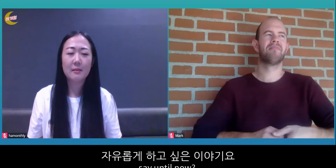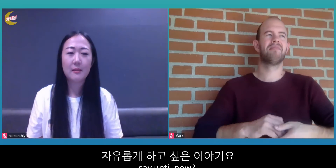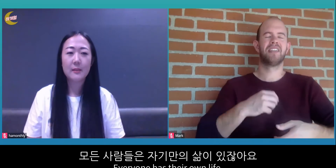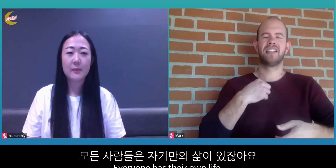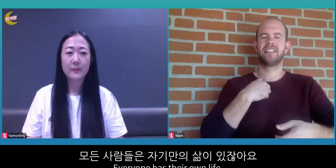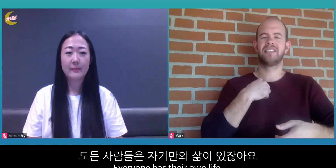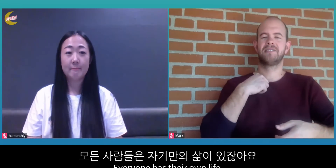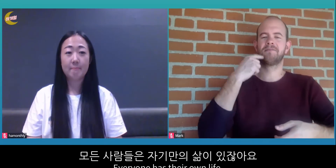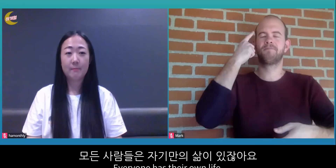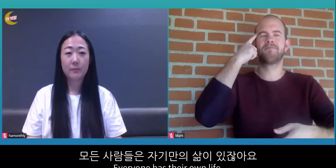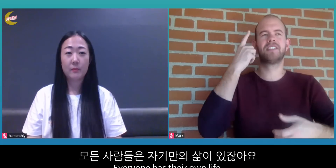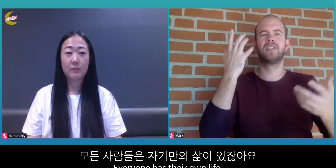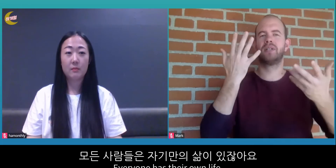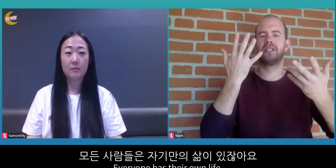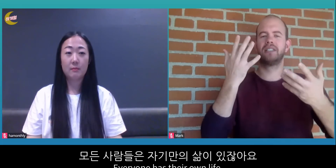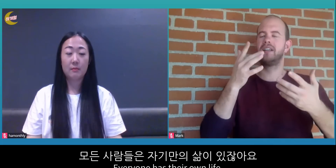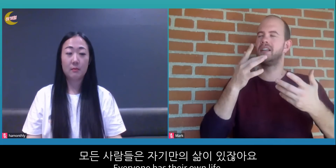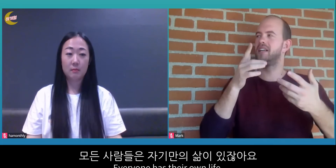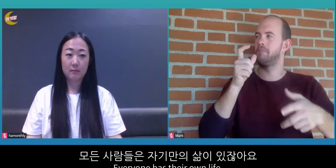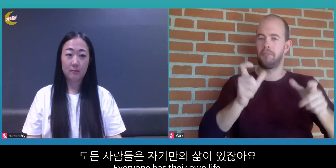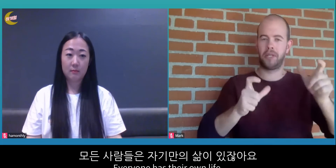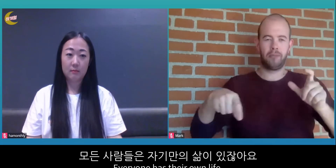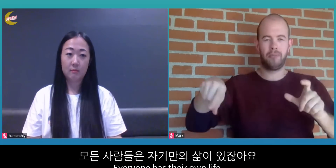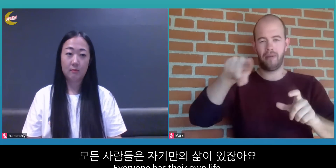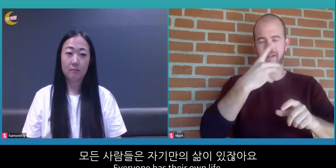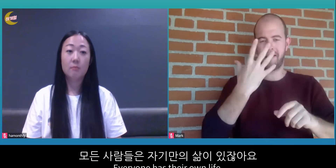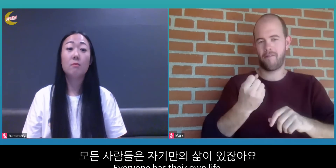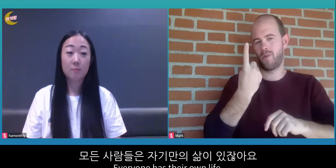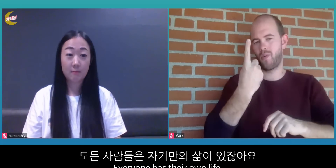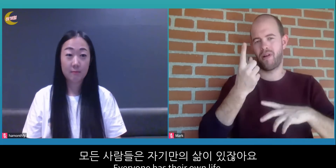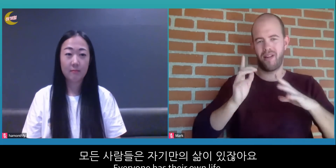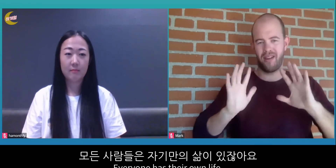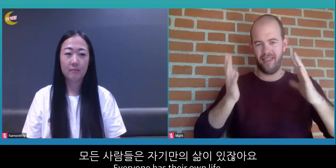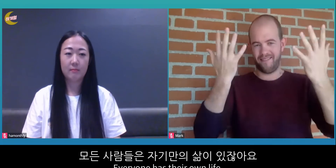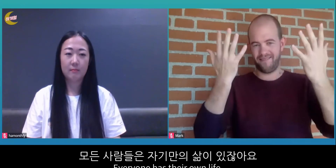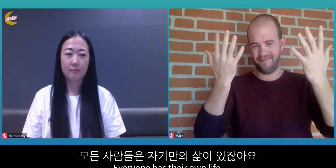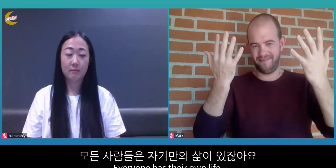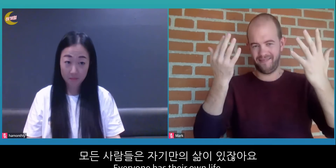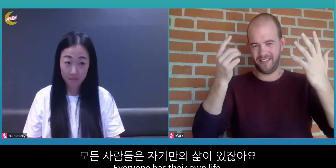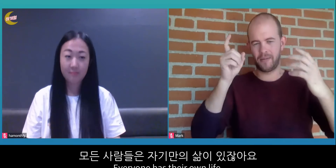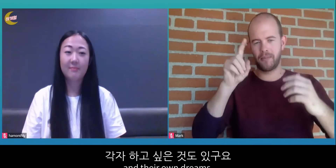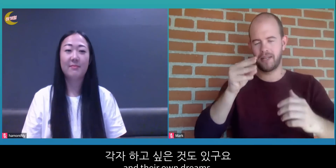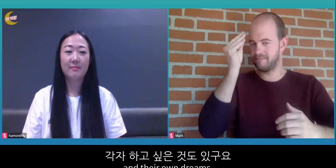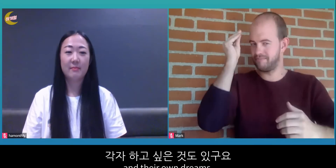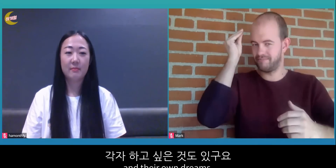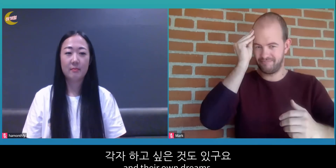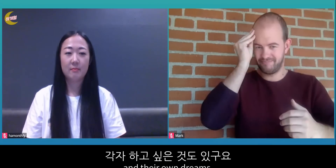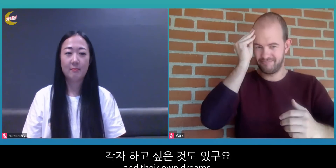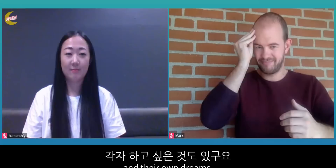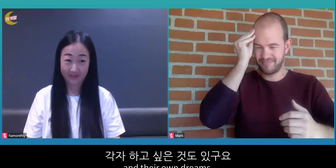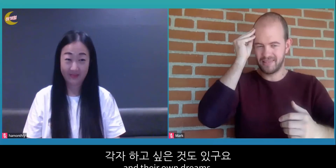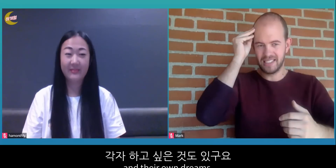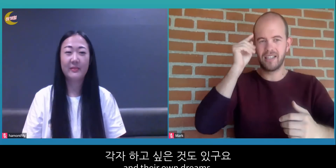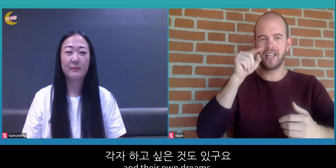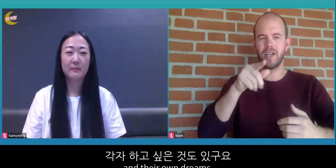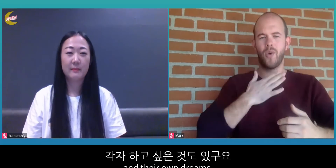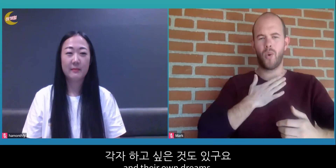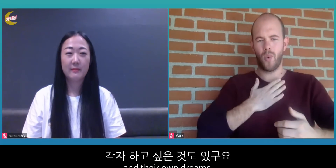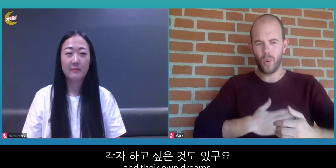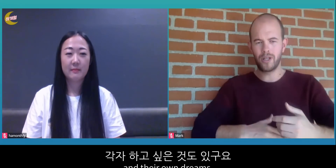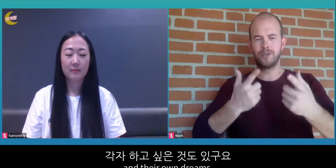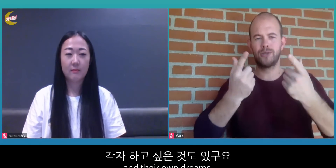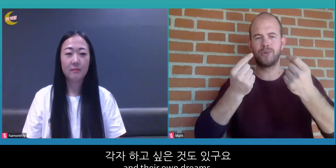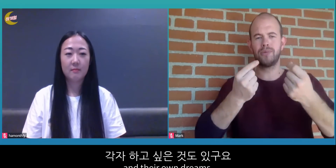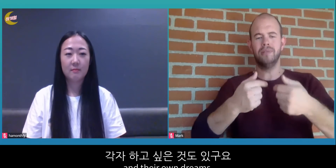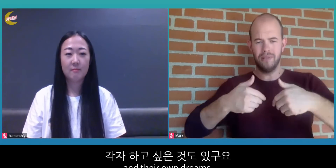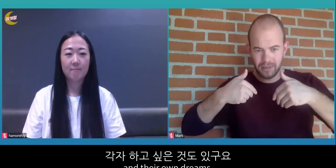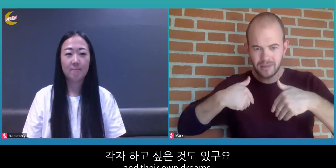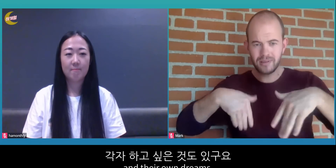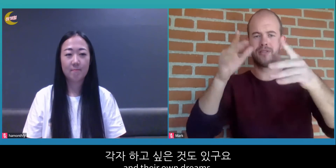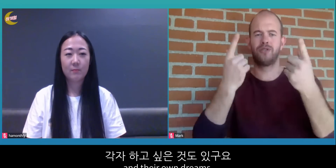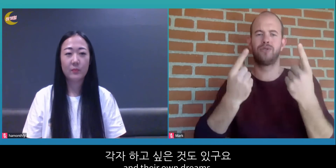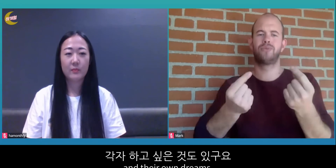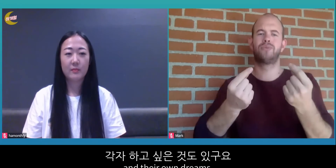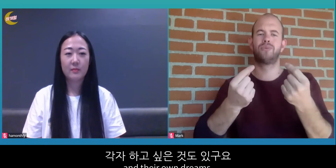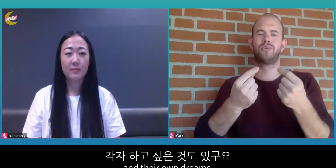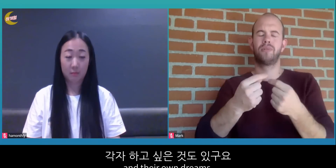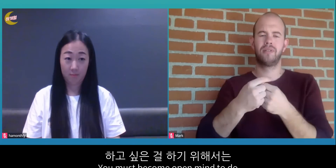誰もが自分の人生と自分の夢を持っています。